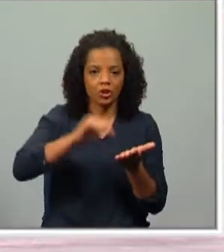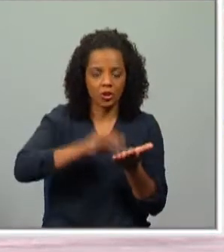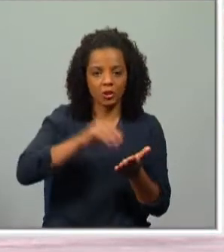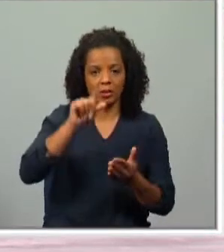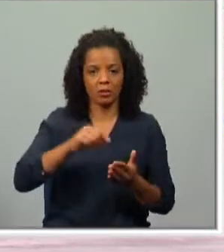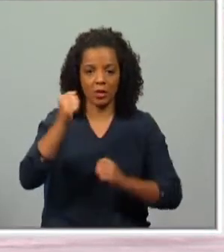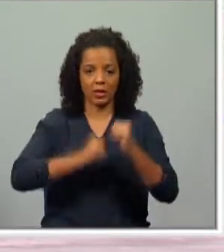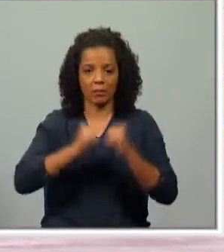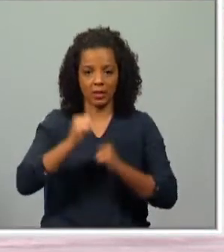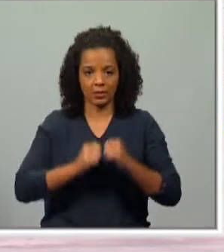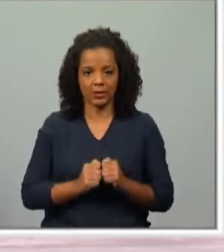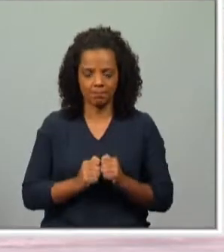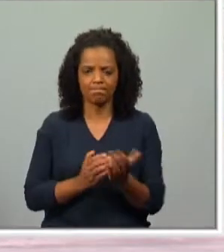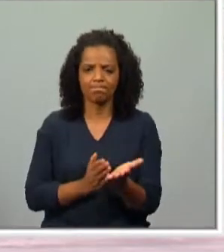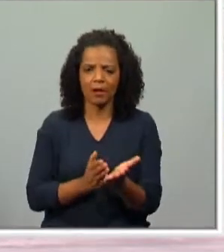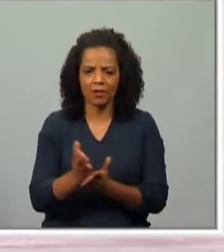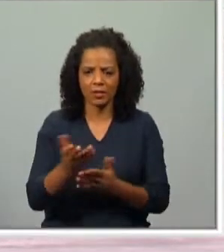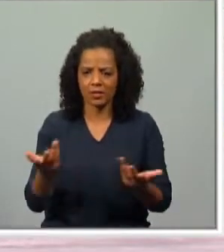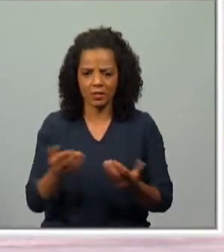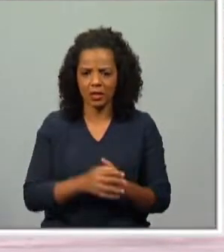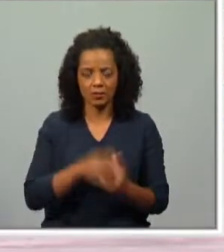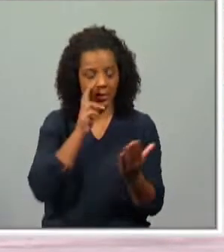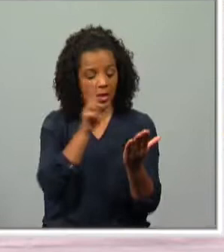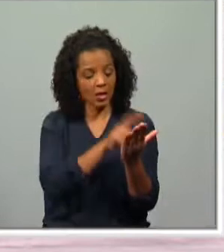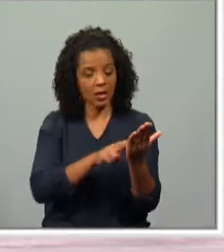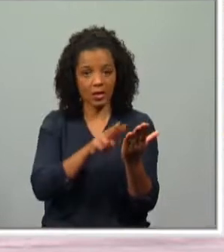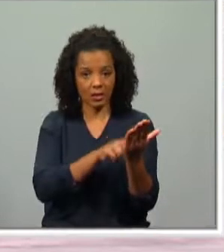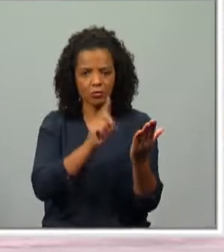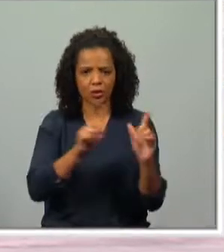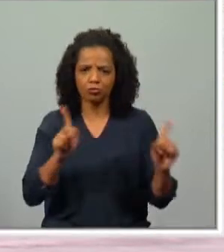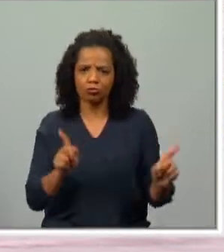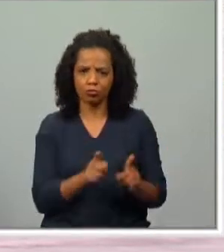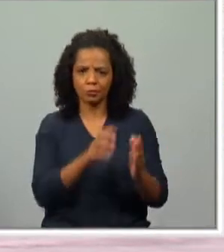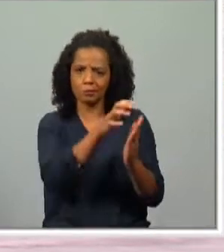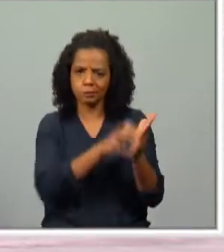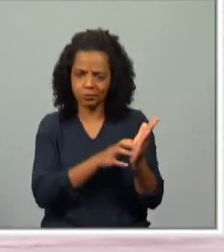avançar avançamos então para ler-nos insistir da crónica de Afonso Reis 提前我們提前然後閱讀我們堅持阿方索·雷斯的編年史